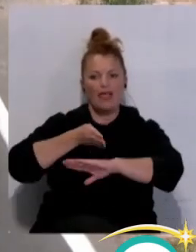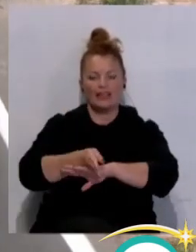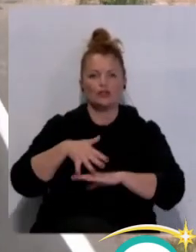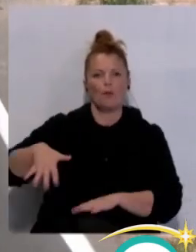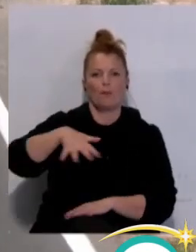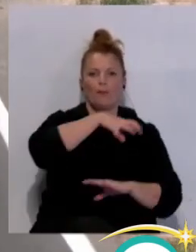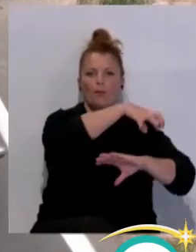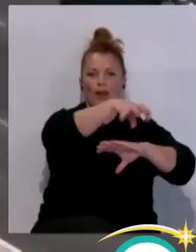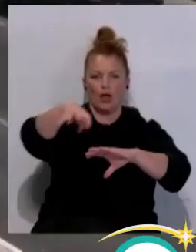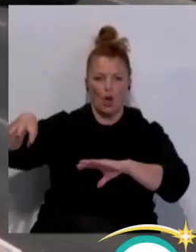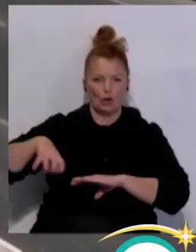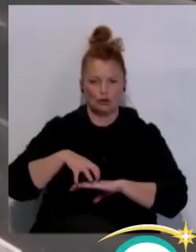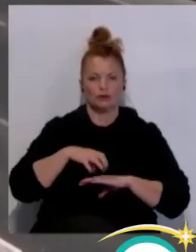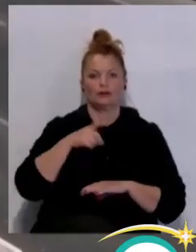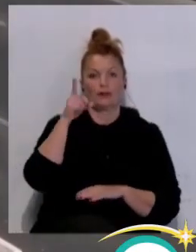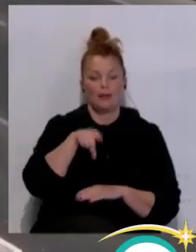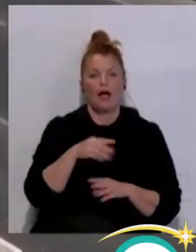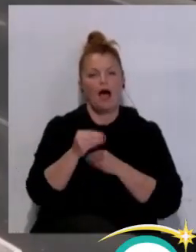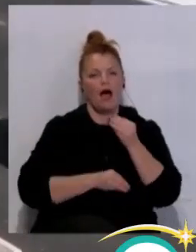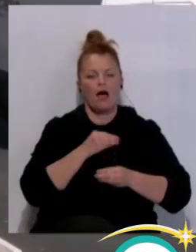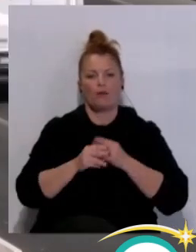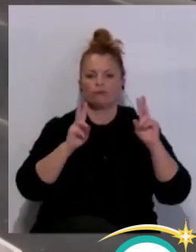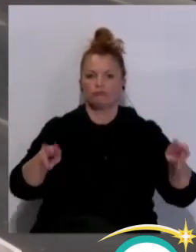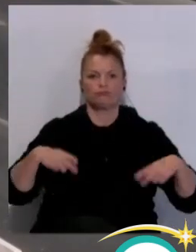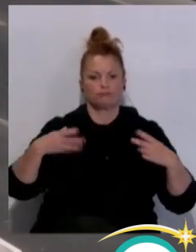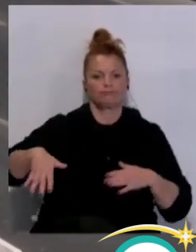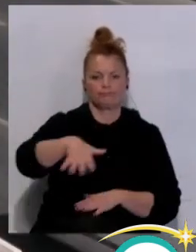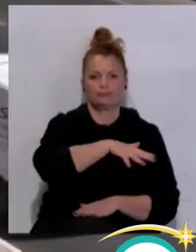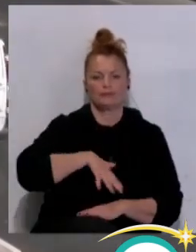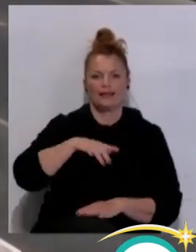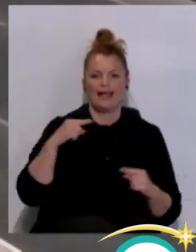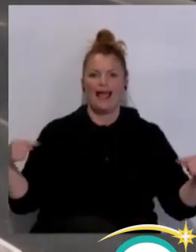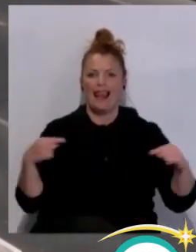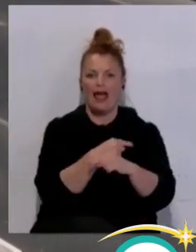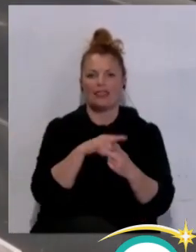la reordenación de los mismos y se remodelará el enlace de chiclana Norte para aumentar así